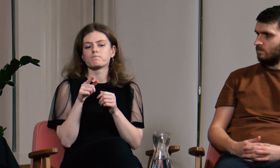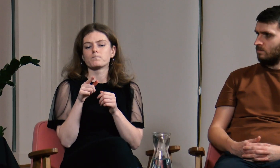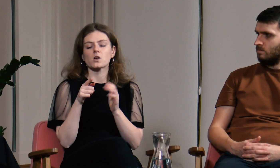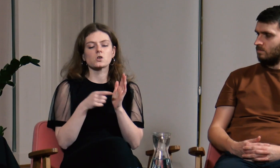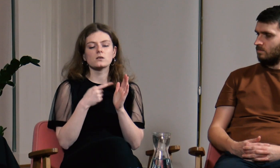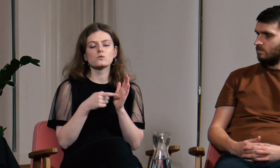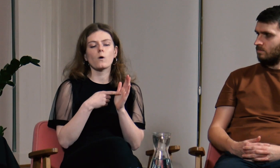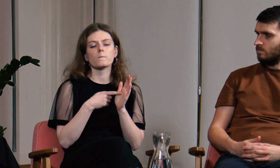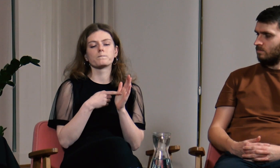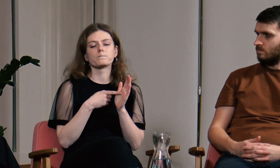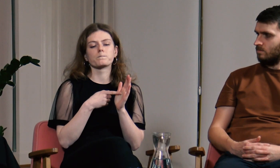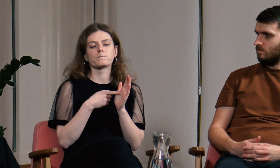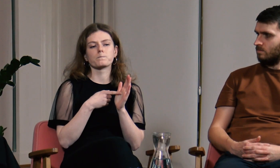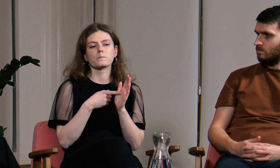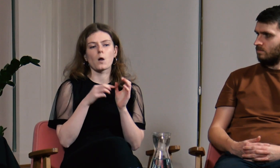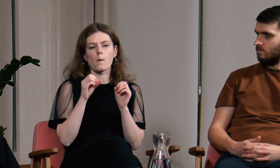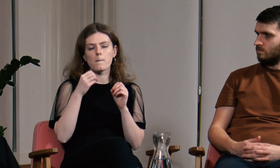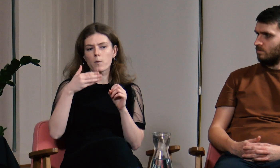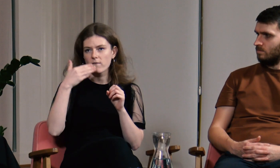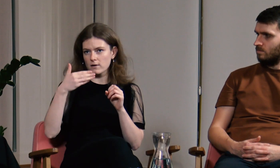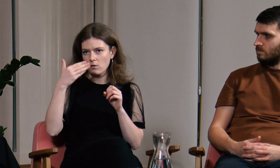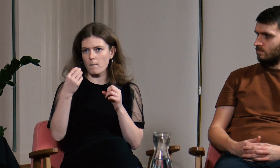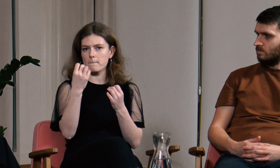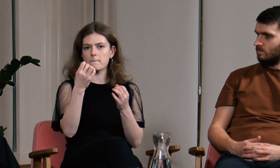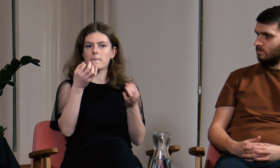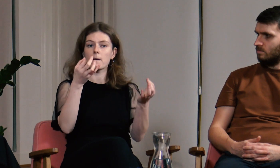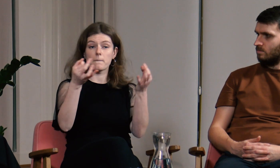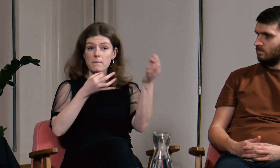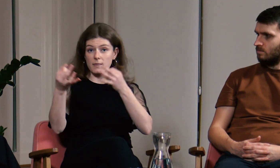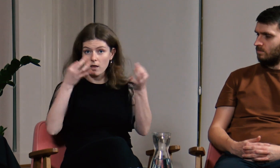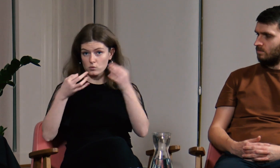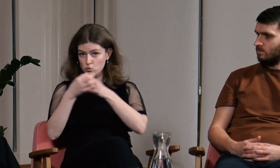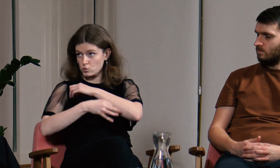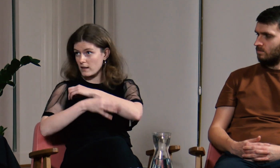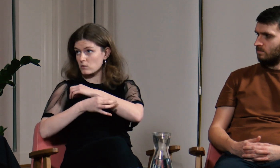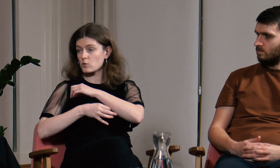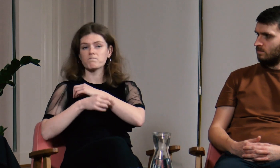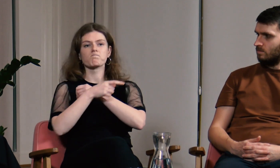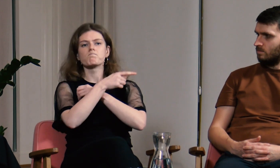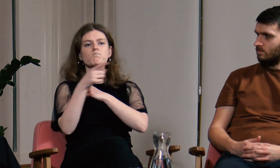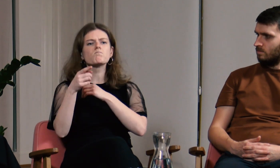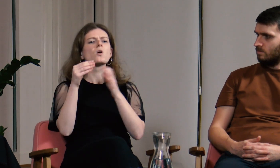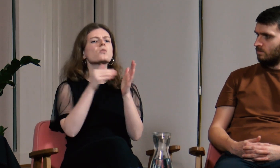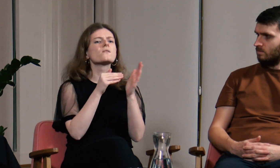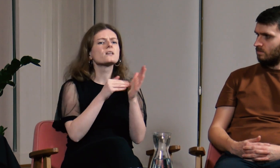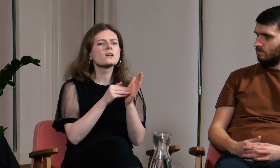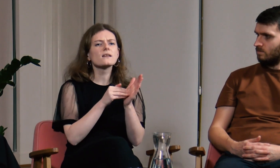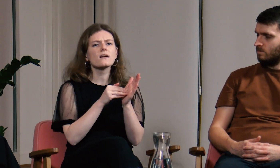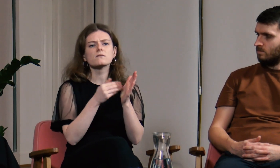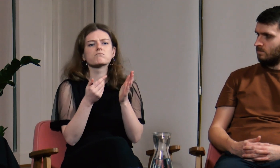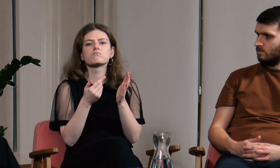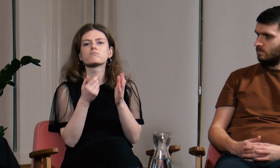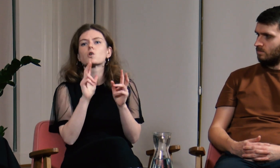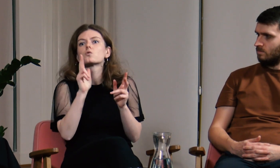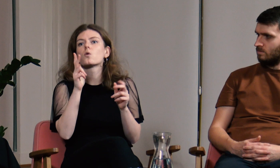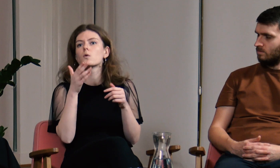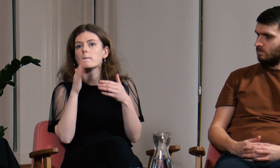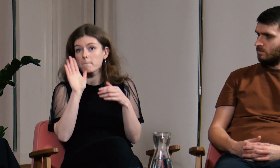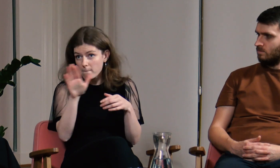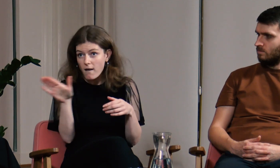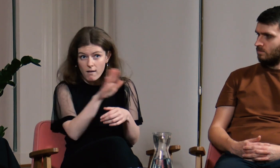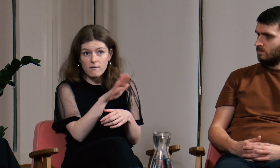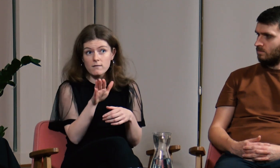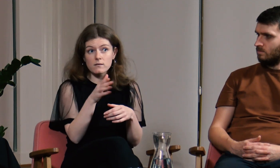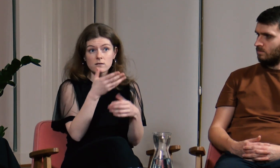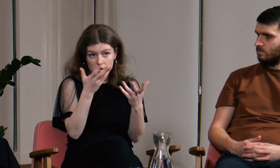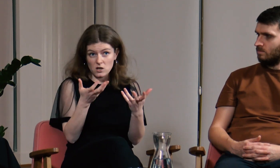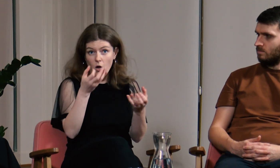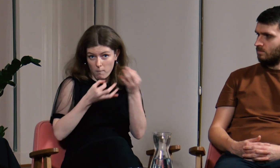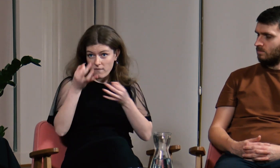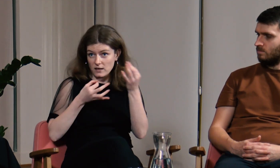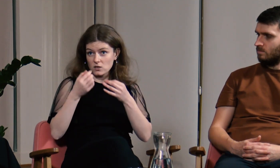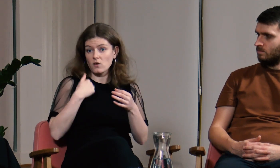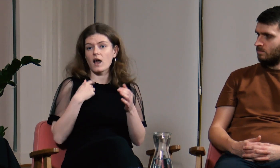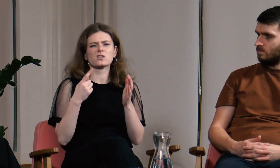Często w trakcie zajęć pytali, czy ktoś chciałby podzielić się swoim doświadczeniem.